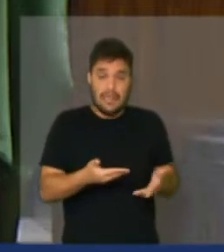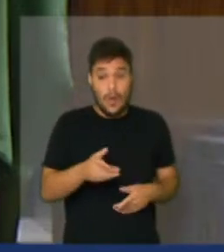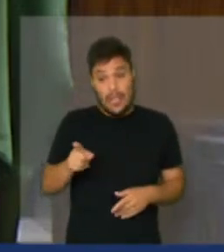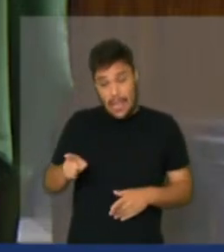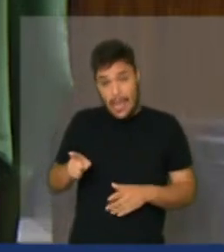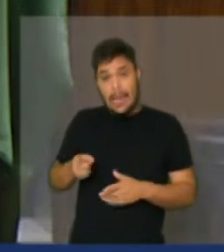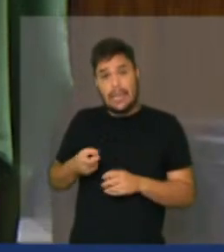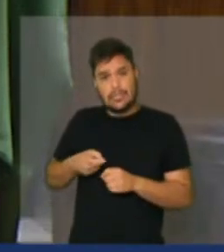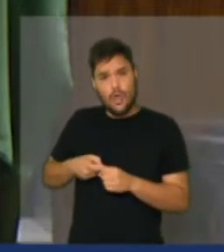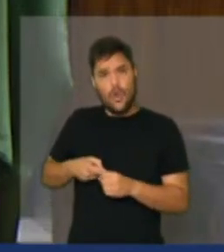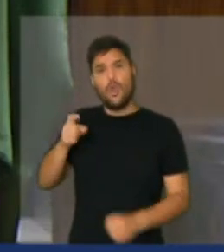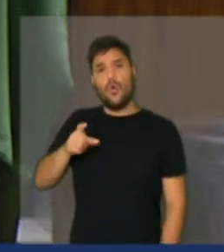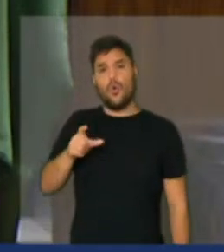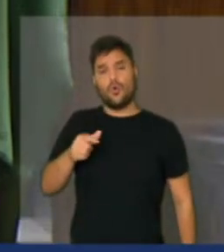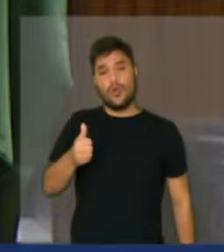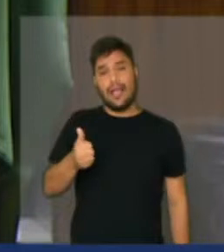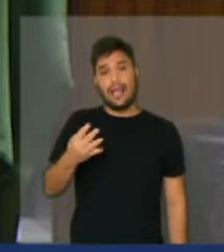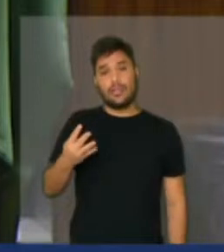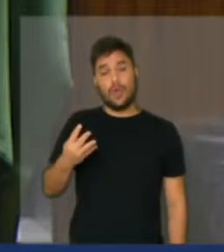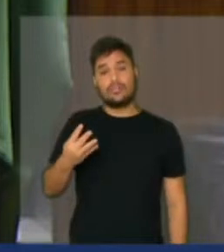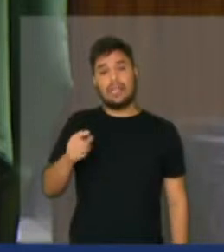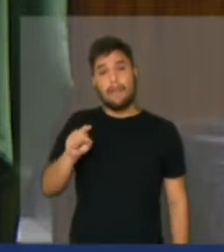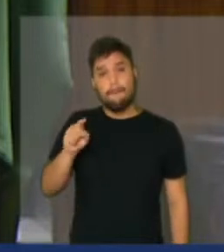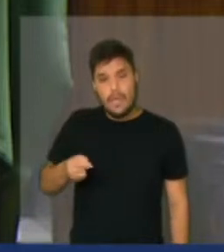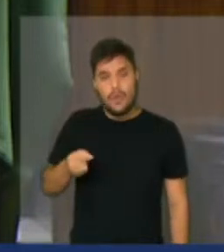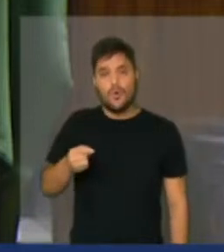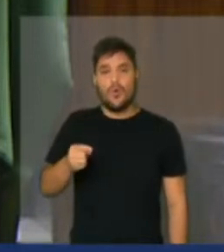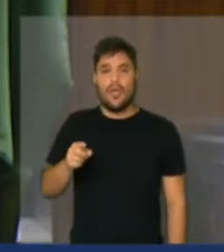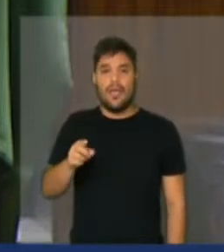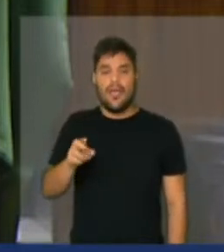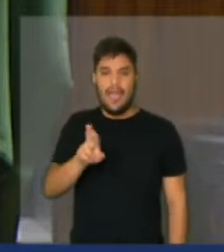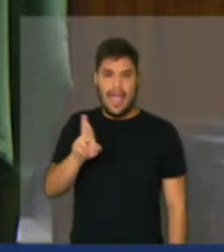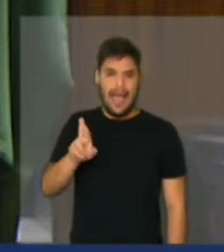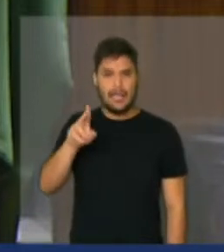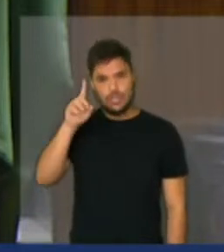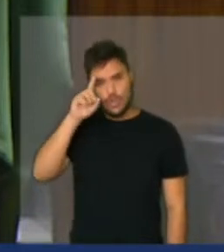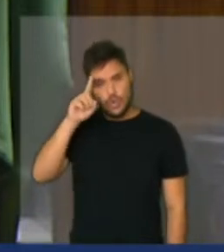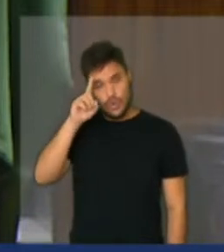A MISÉRIA AO POVO, LUCRANDO AO MENOS QUATORZE MIL REAIS